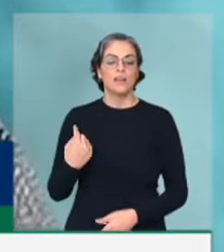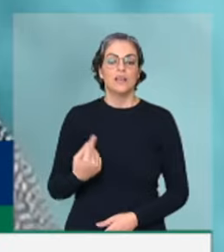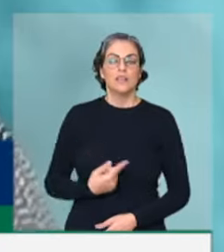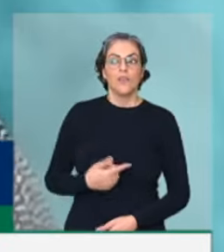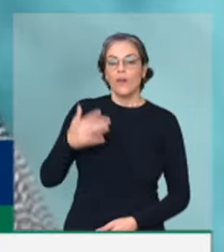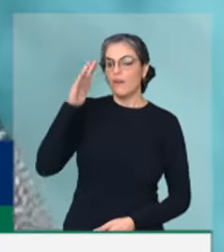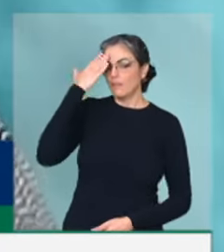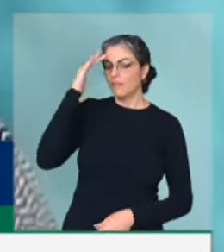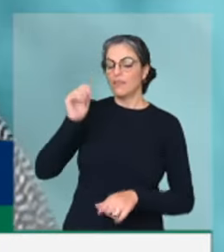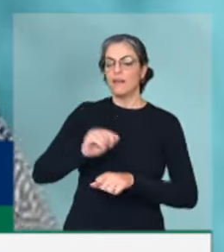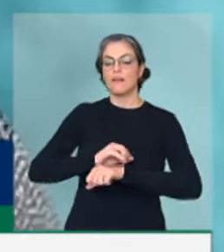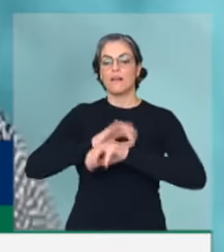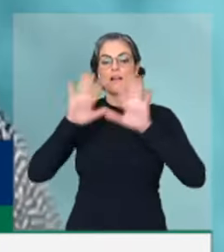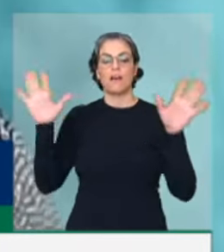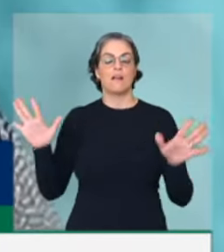QUE É LUTAR.... PELA VIDA DO POVO INDIGNAR-SE COM AS